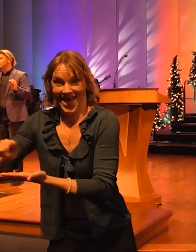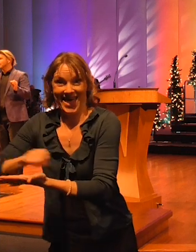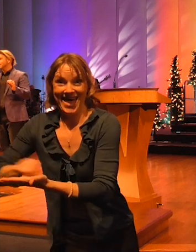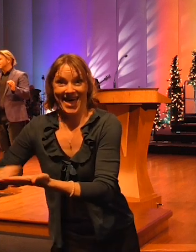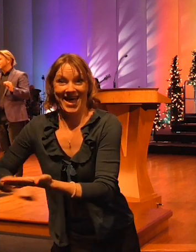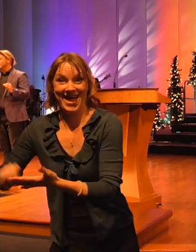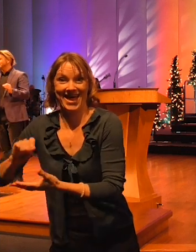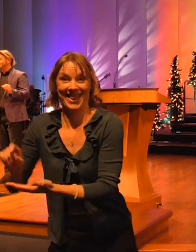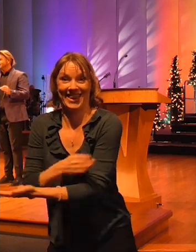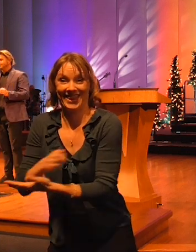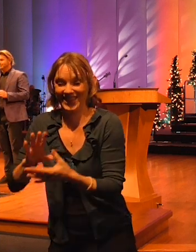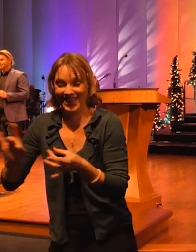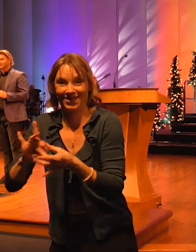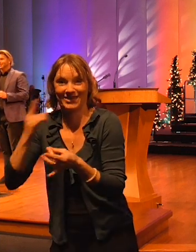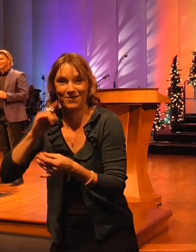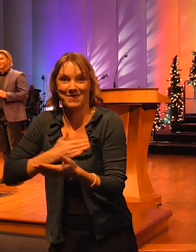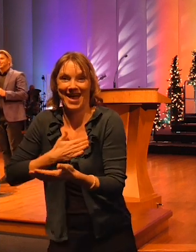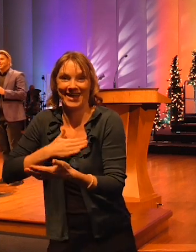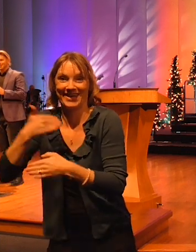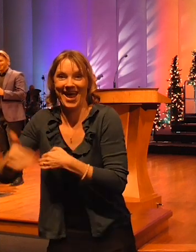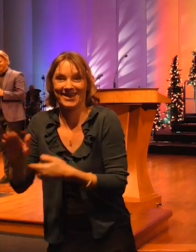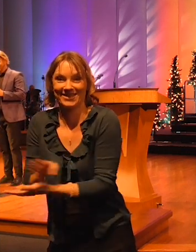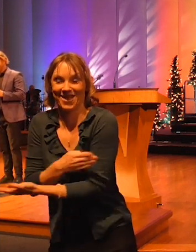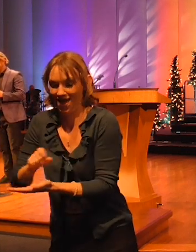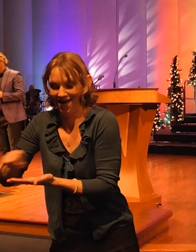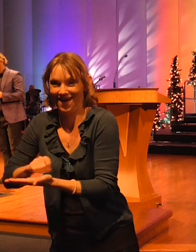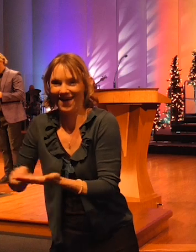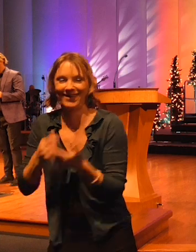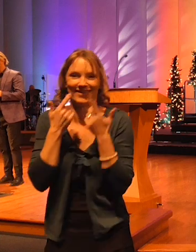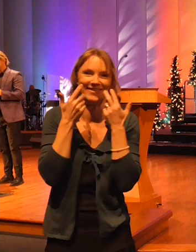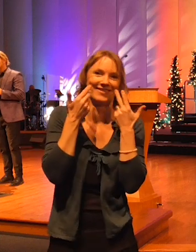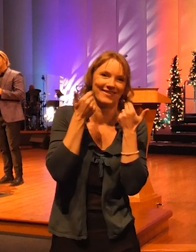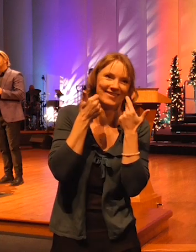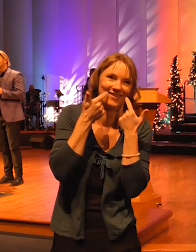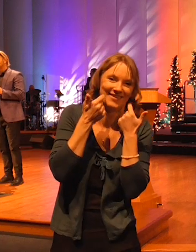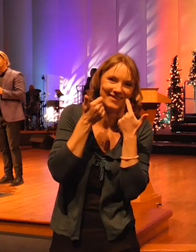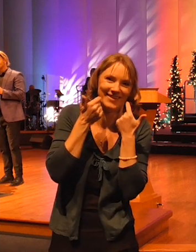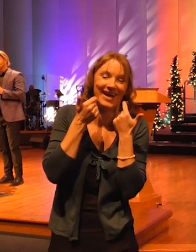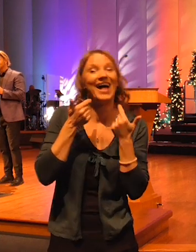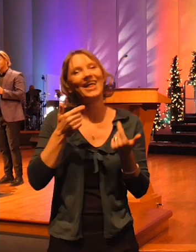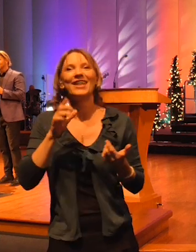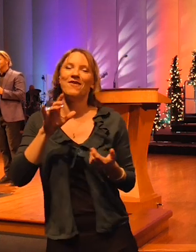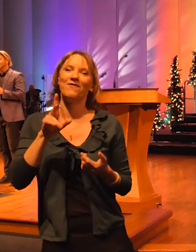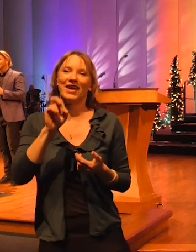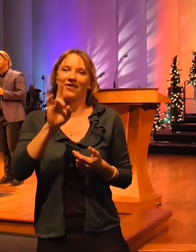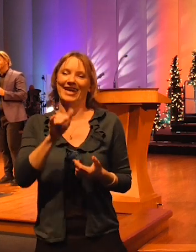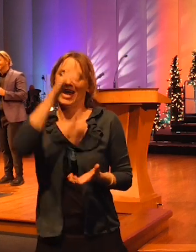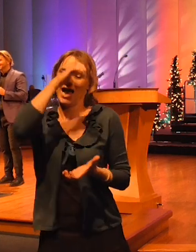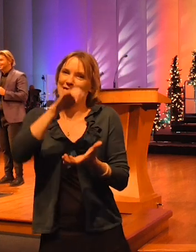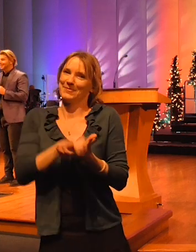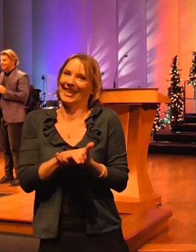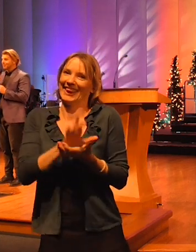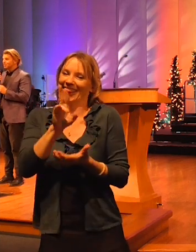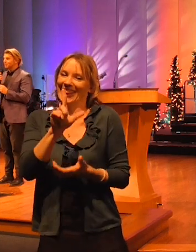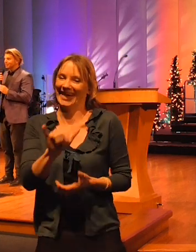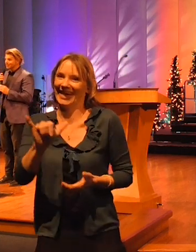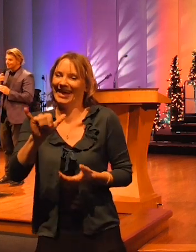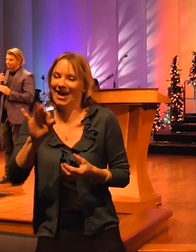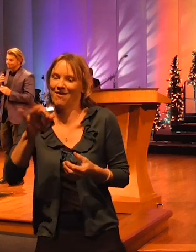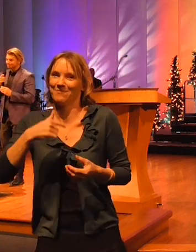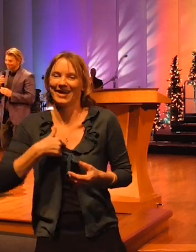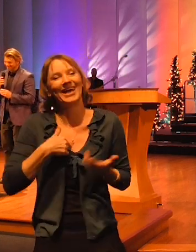canción. lo cual fue muy amable de mi parte ya que muchos de ustedes las esposas lo saben